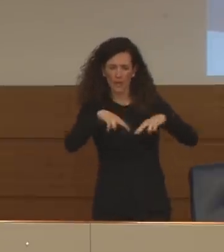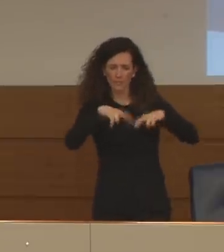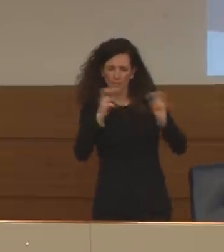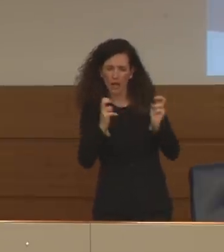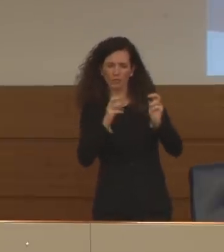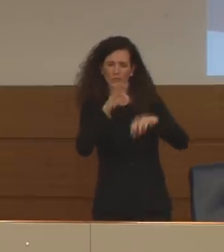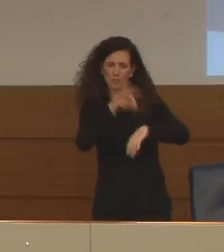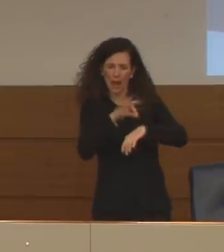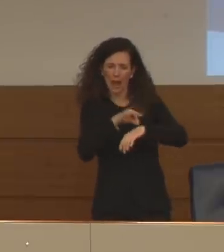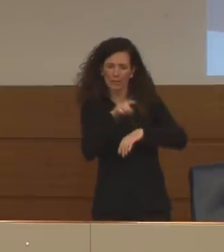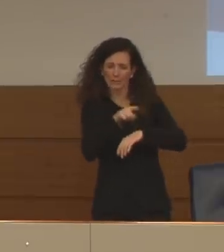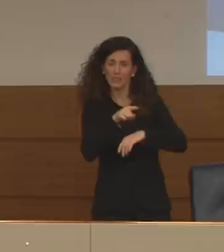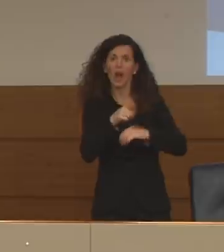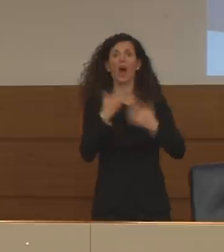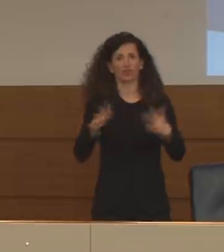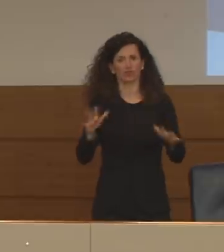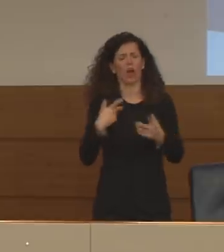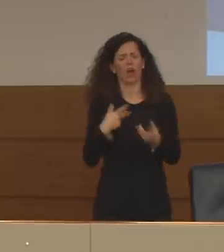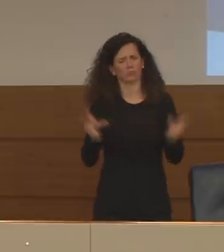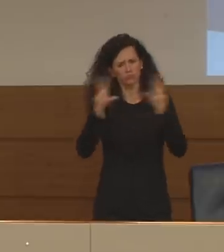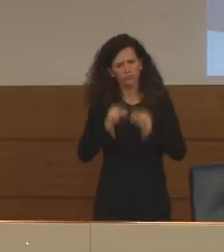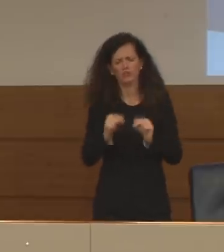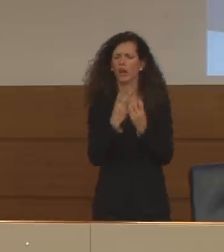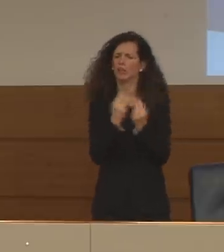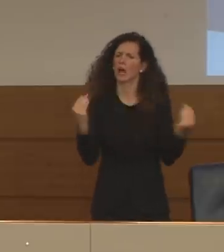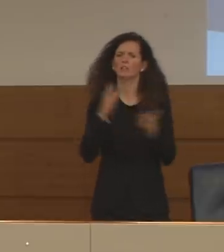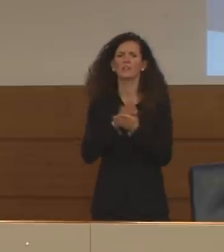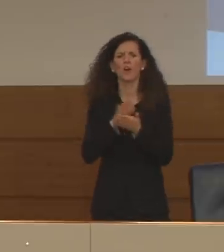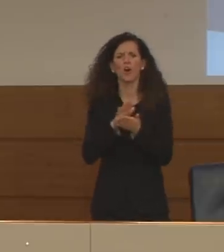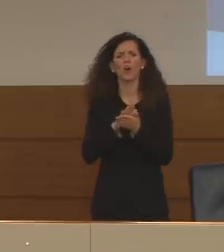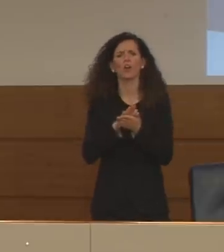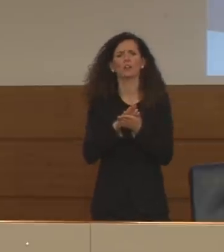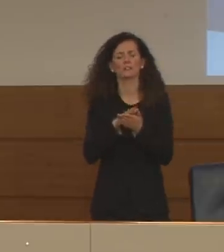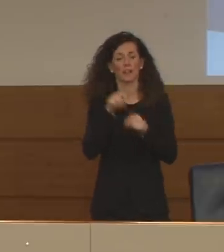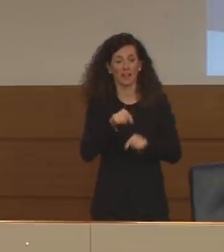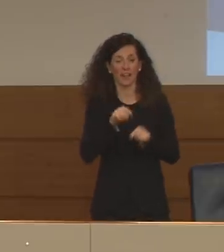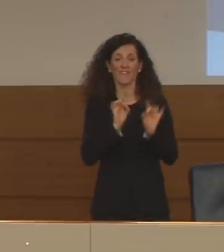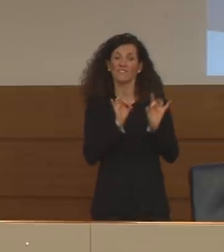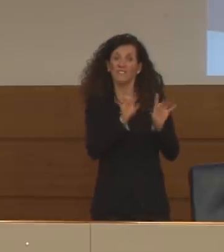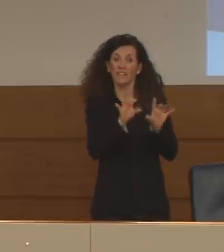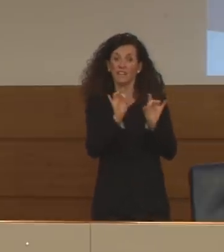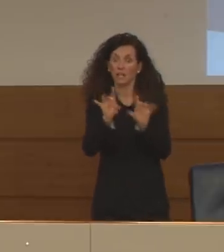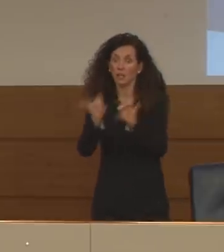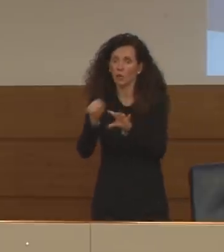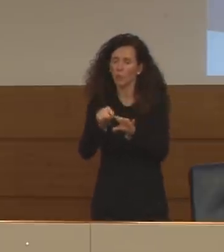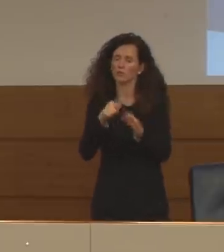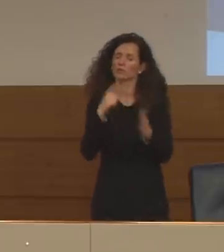stato ribadito più volte che questo è un virus molto molto importante che